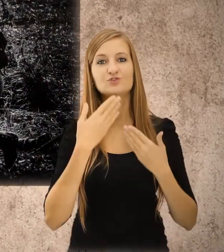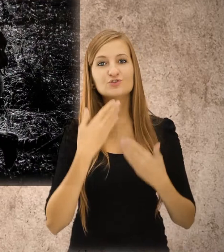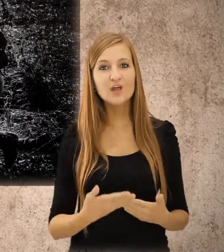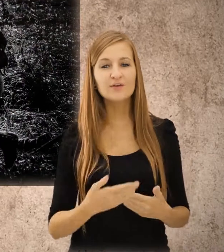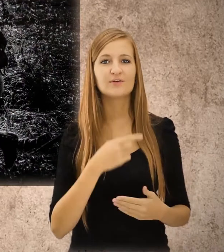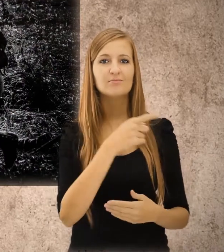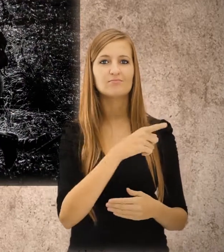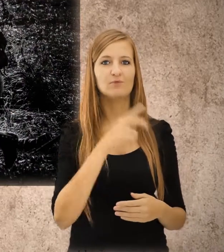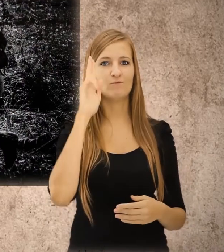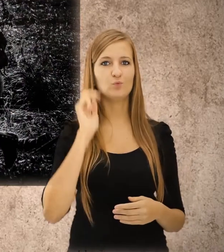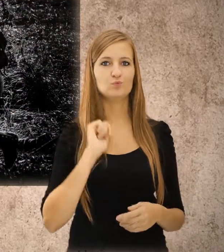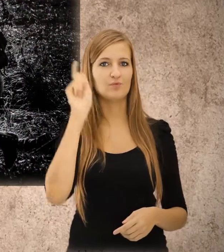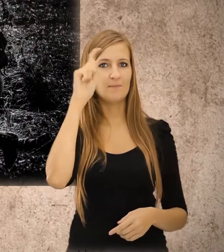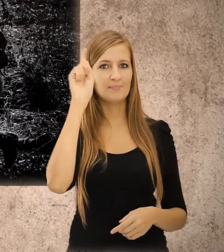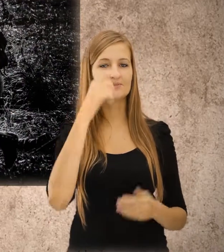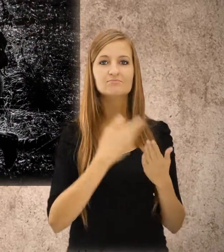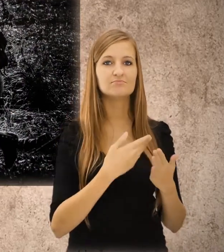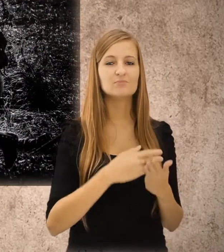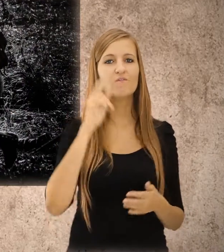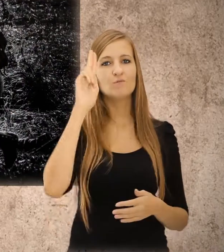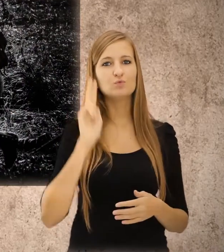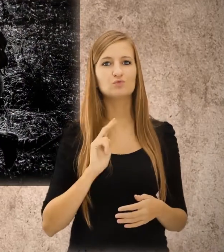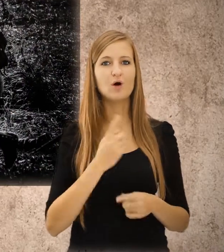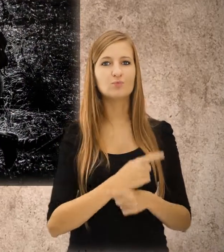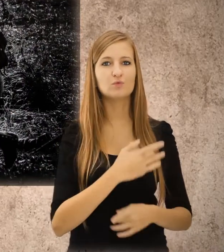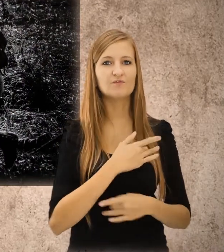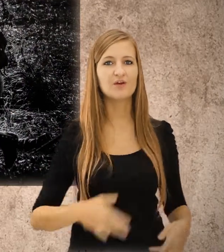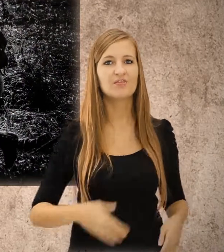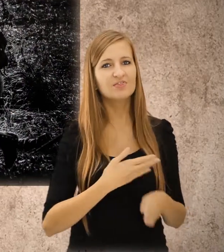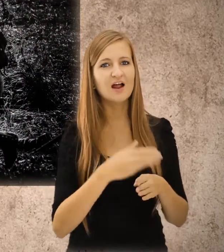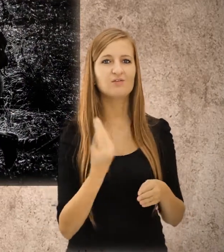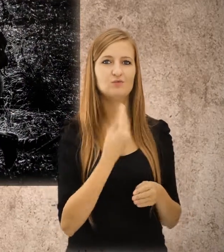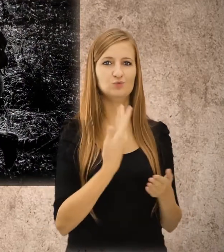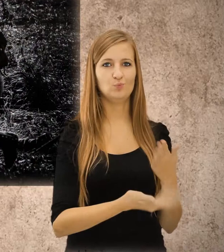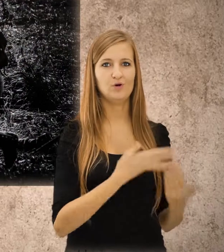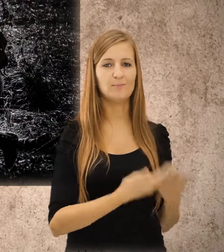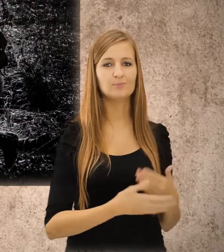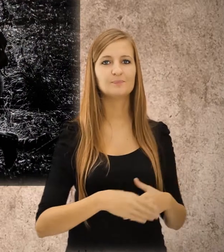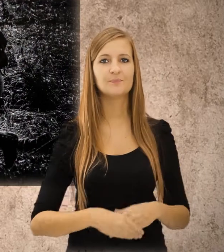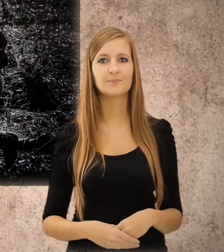To się udało głownie dzięki armii niemieckiej, bo armia Cesarstwa Austro-Węgierskiego była ciągle słaba.